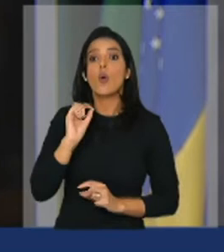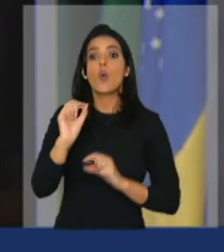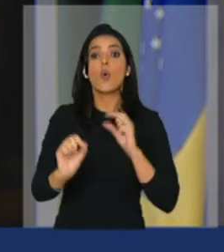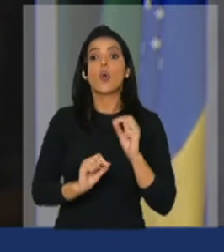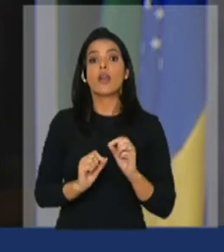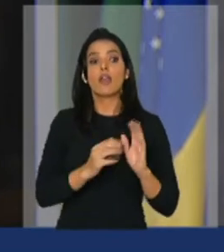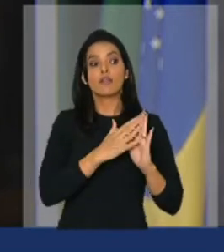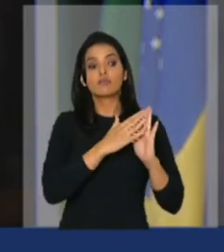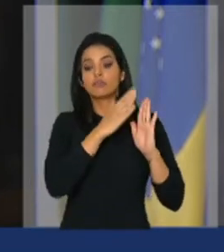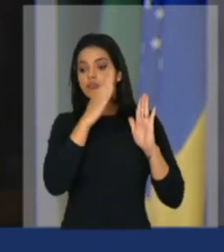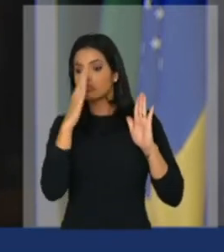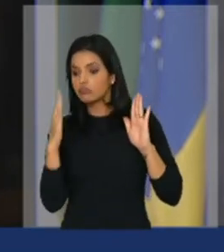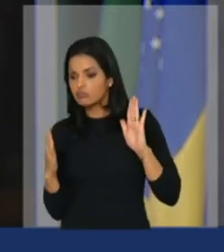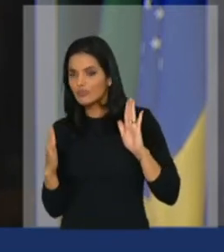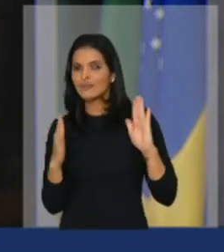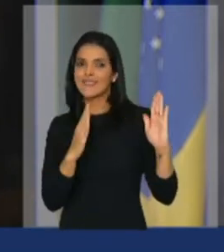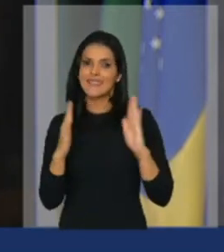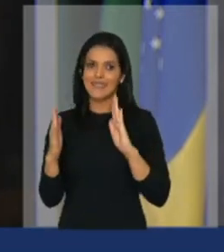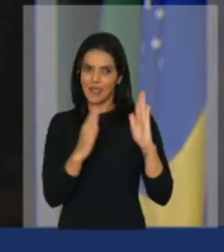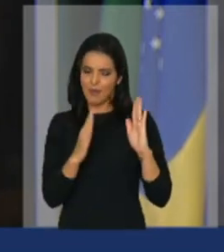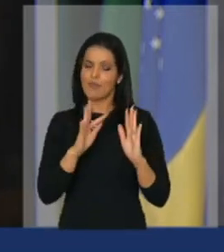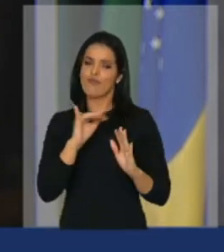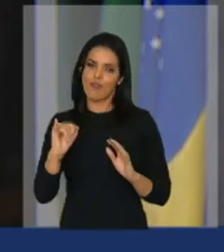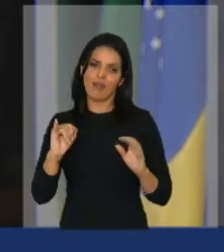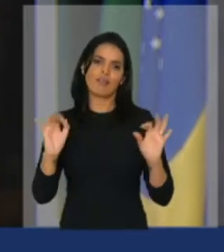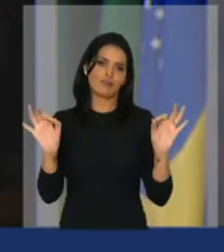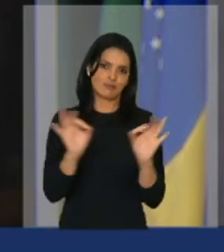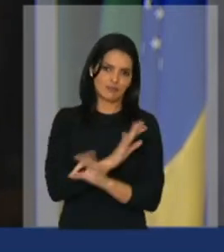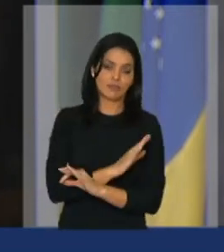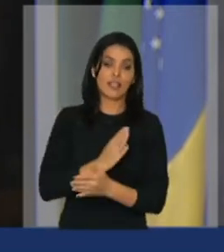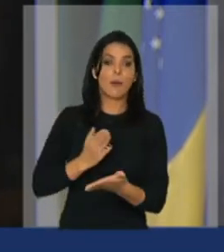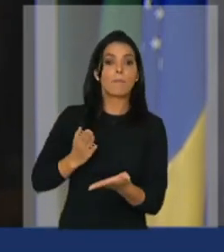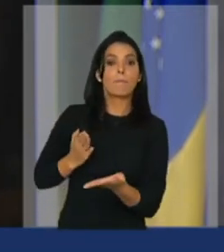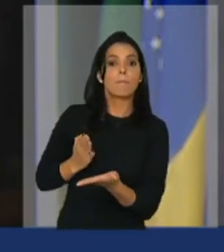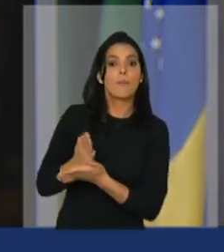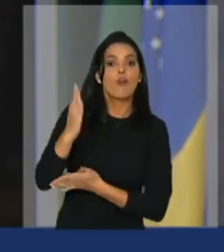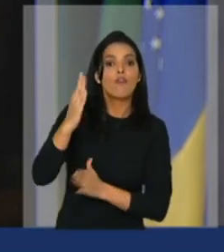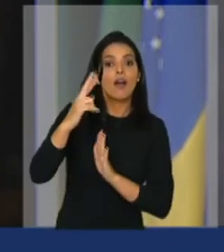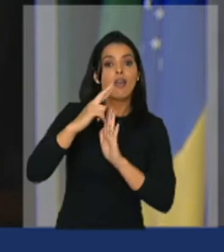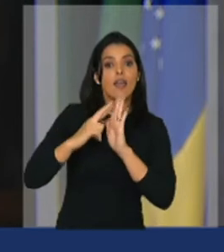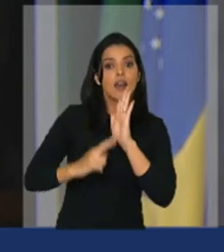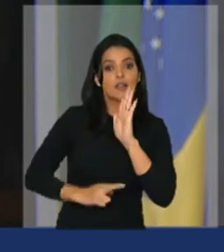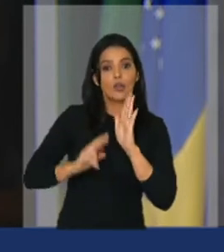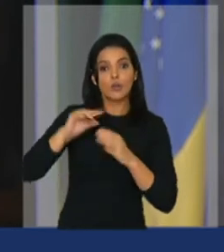AMANHÃ , FECHAMOS UM DOS CAPÍTULOS, UM DOS PRINCIPAIS CAPÍTULOS QUE É APROVAR PARECER NA COMISSÃO ESPECIAL, E TRAZER IMEDIATAMENTE PARA O